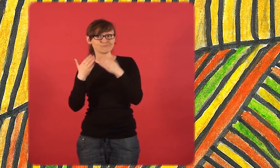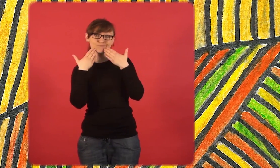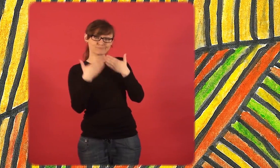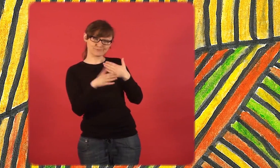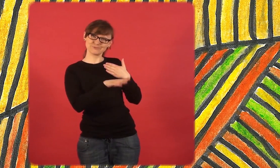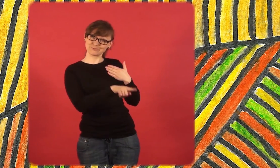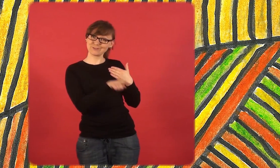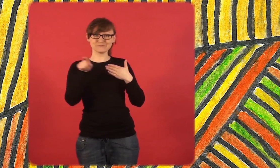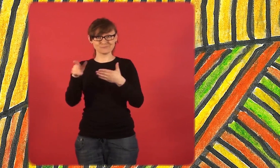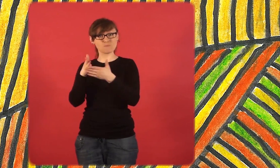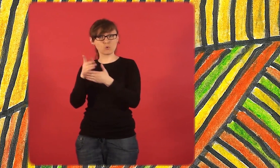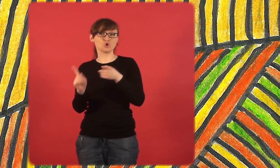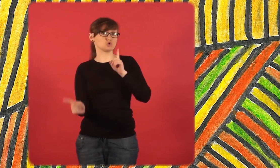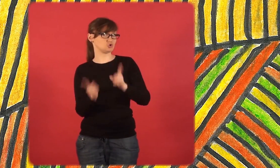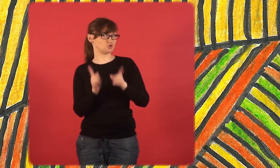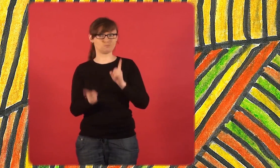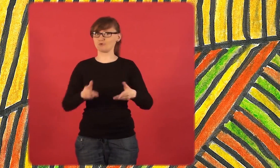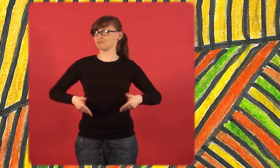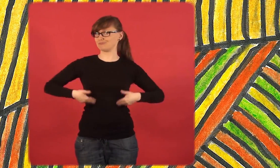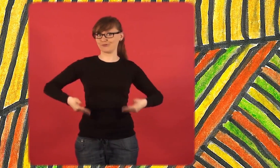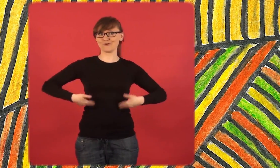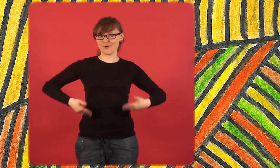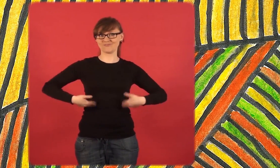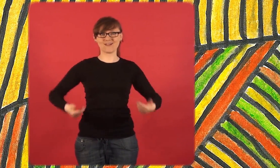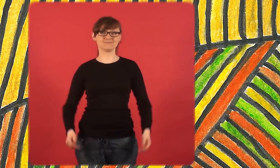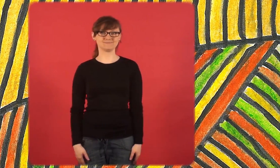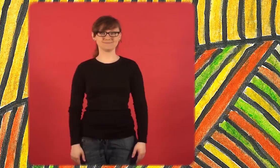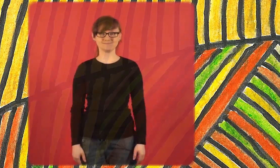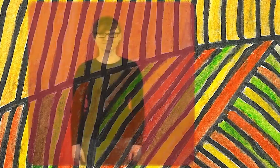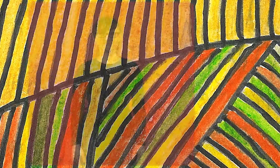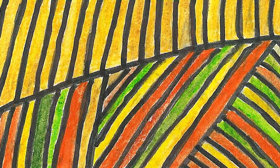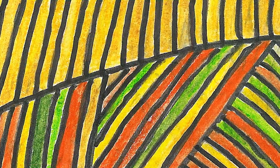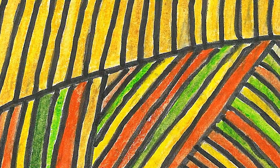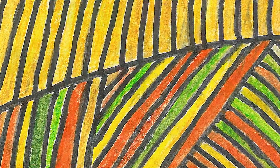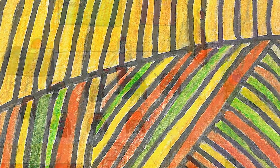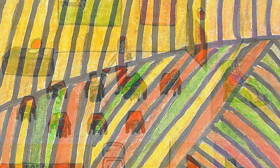Następnego dnia dzieci tak samo przyszły pomóc nauczycielce. Pani była bardzo zadowolona z ich pomocy i szybko wróciła do zdrowia.